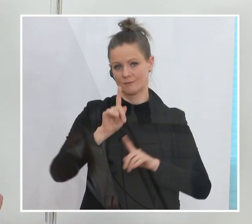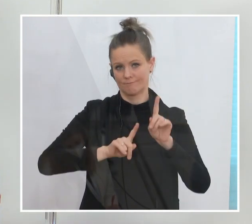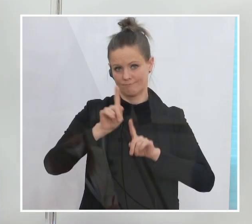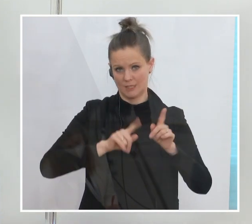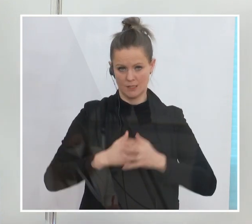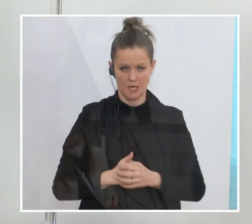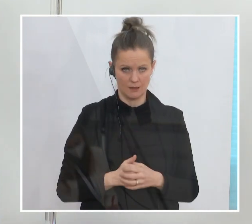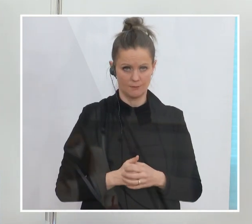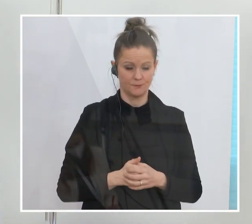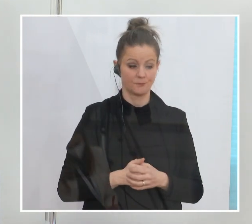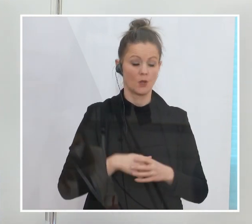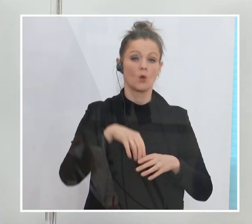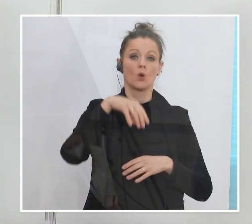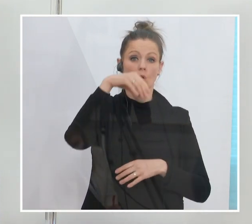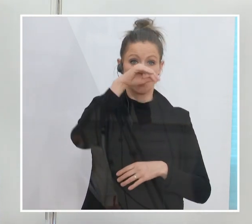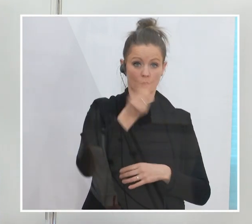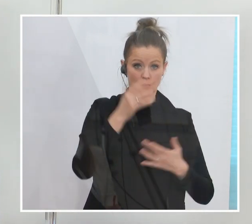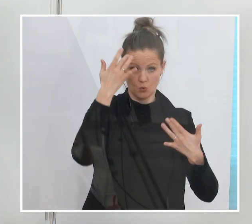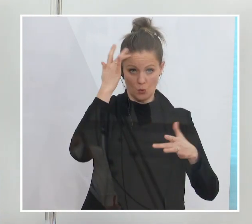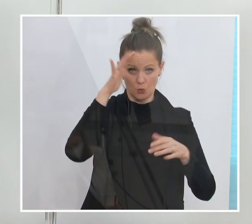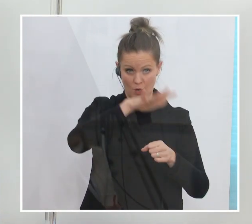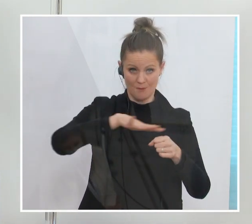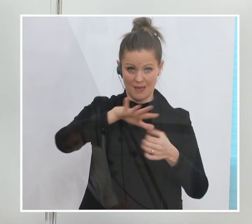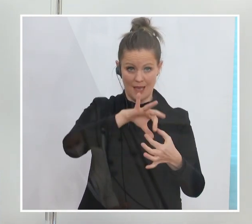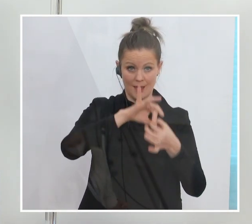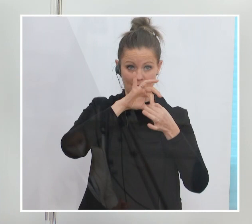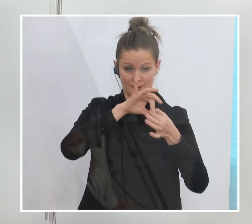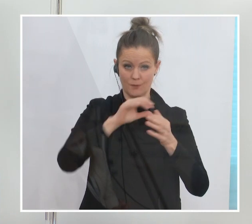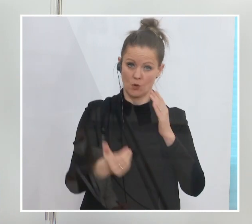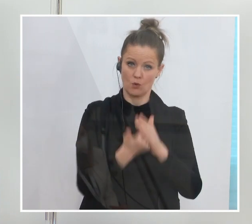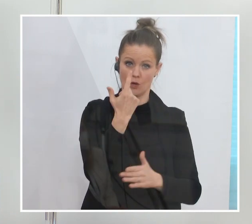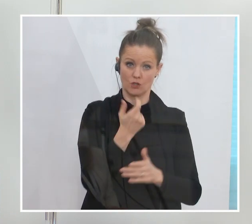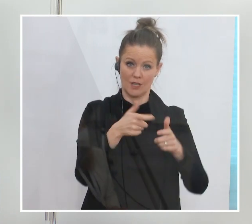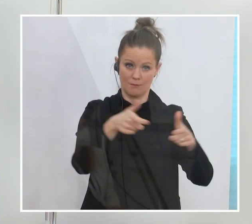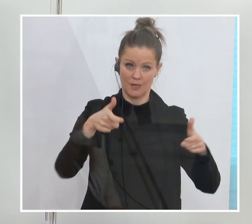kann man tatsächlich davon ausgehen, dass hier ein Neustartpaket schon geschnürt wird, die Frau